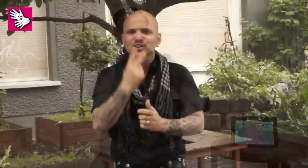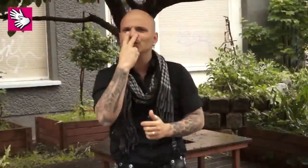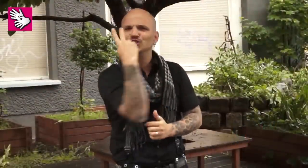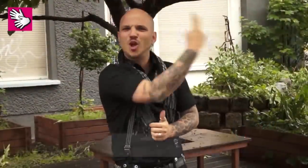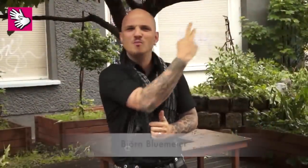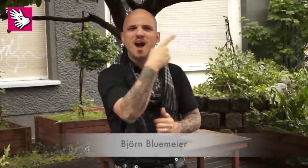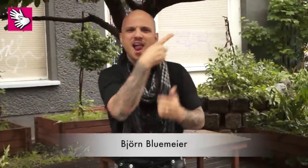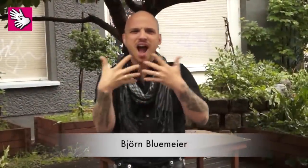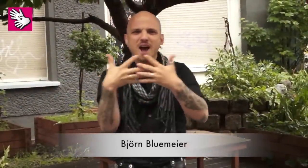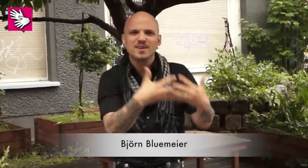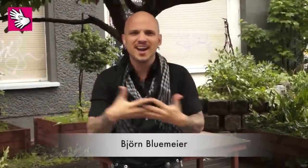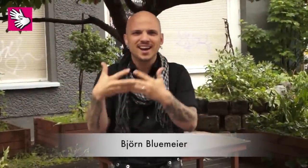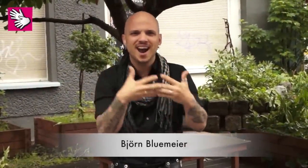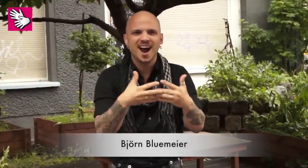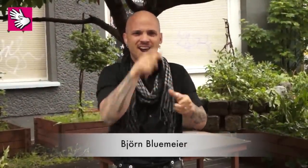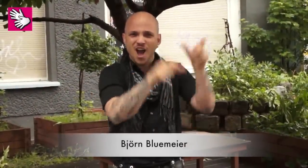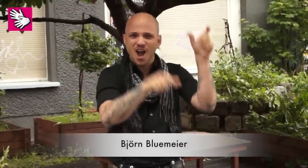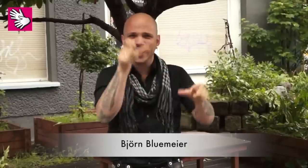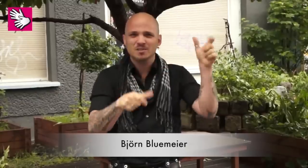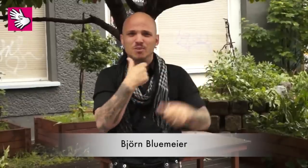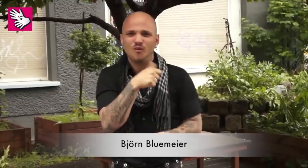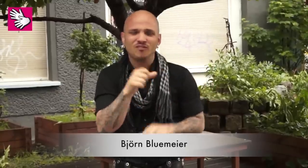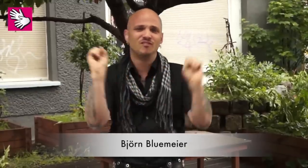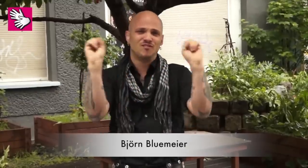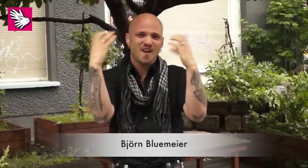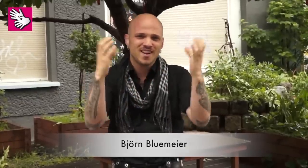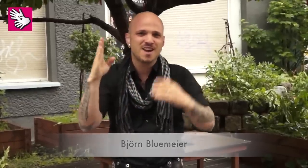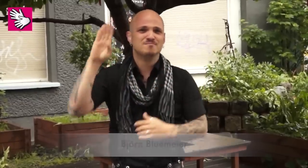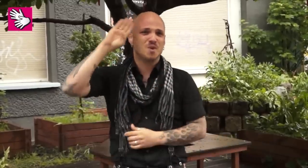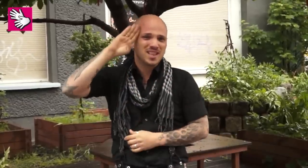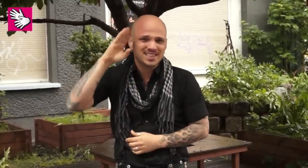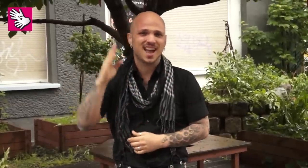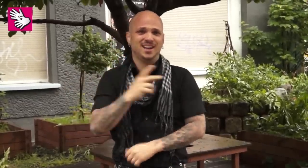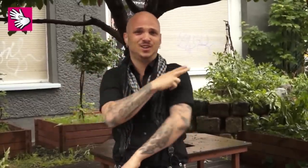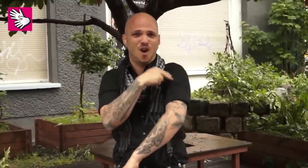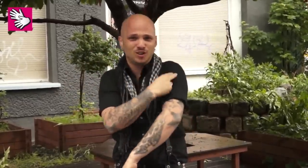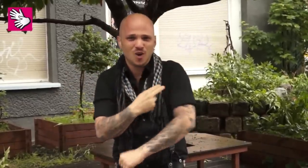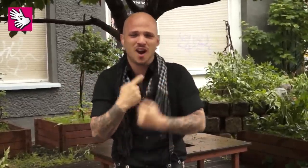Schaut man nach Amerika, da können Feuerwehrleute, Polizisten, die Mitarbeiter des roten Kreuzes und noch viele